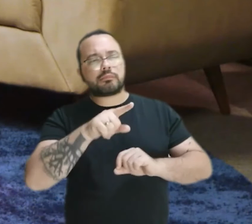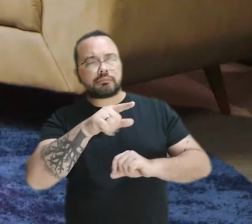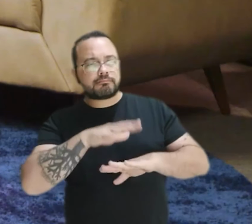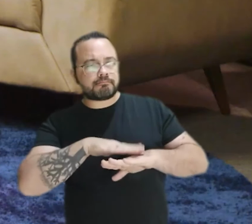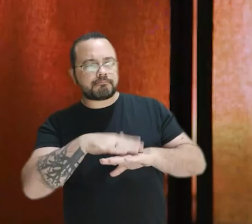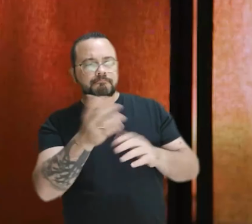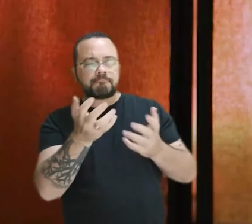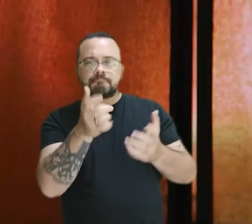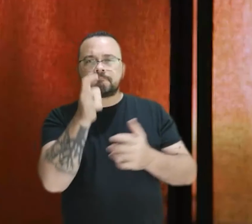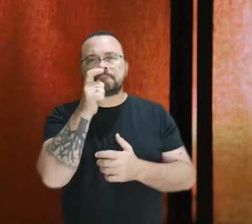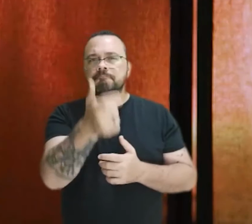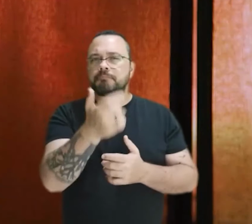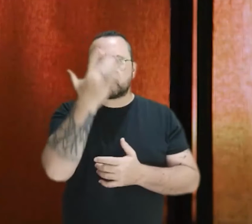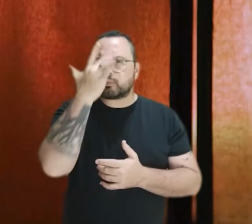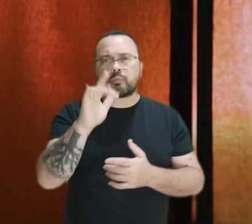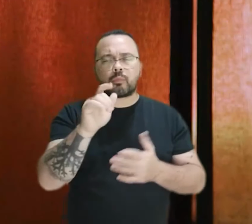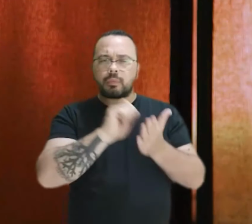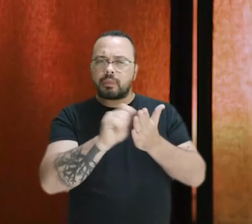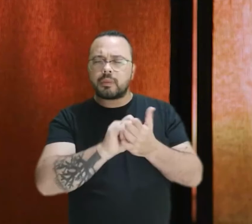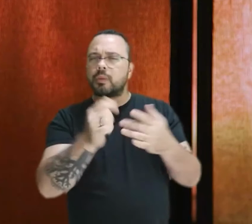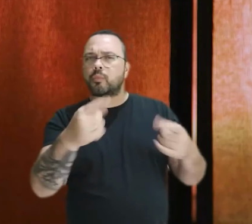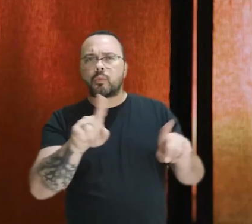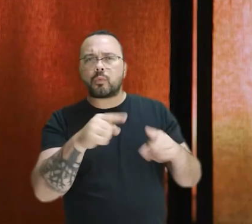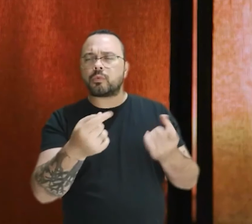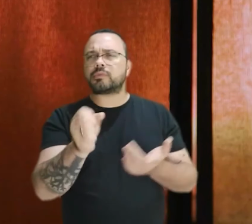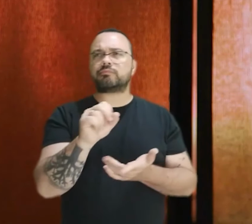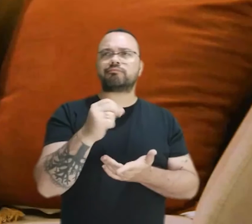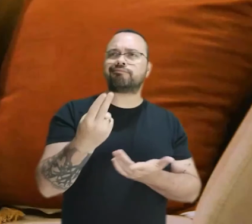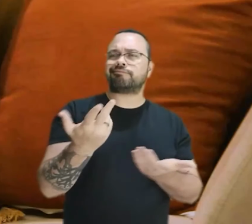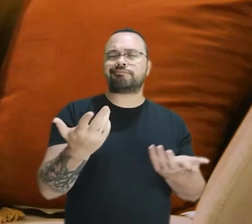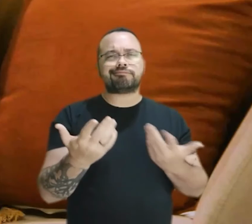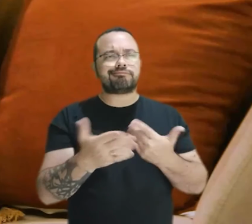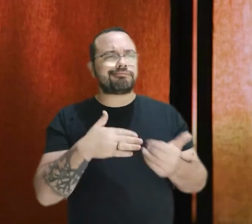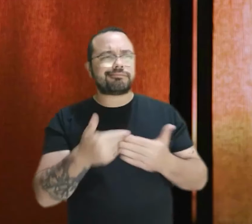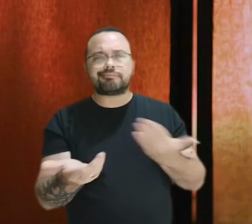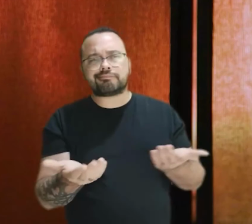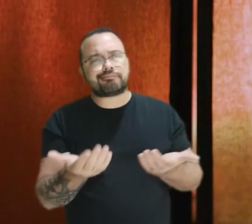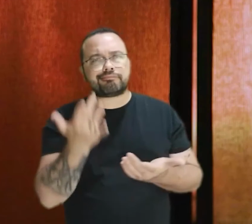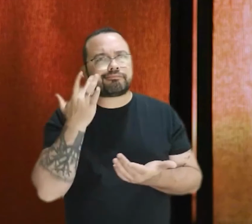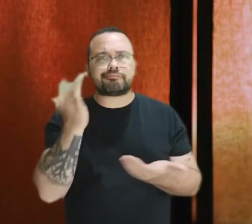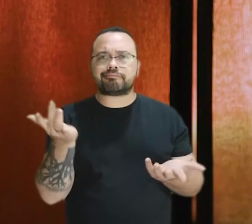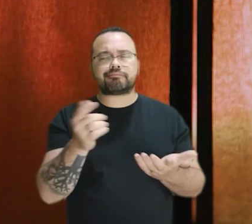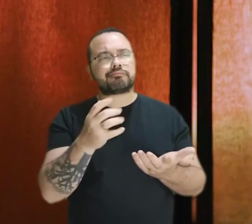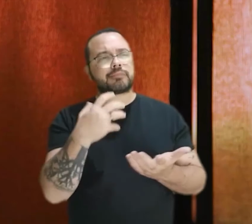desejo de, sei lá, compor músicas ou escrever um? Sim. Sei lá, uma... um romance,